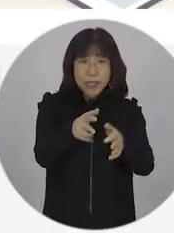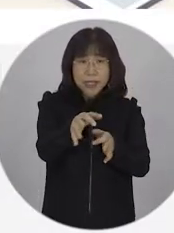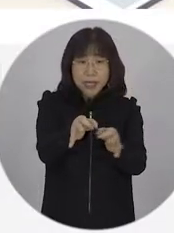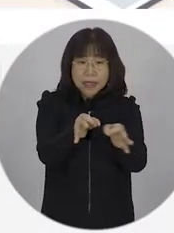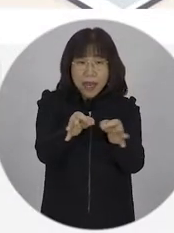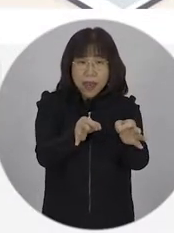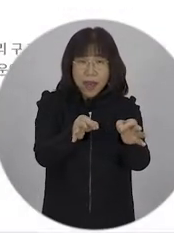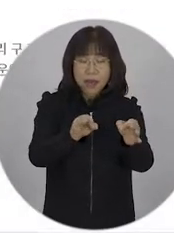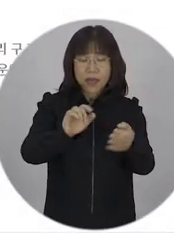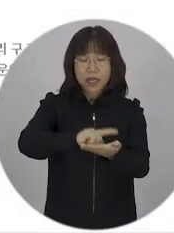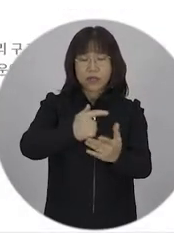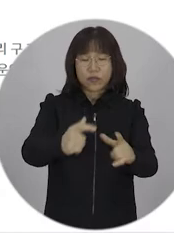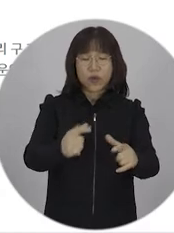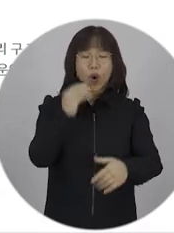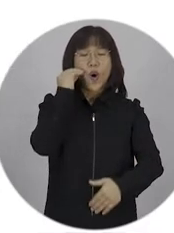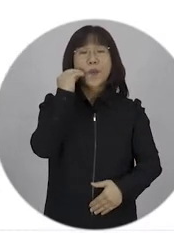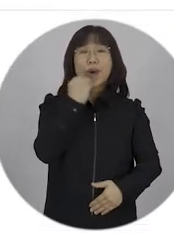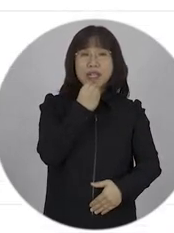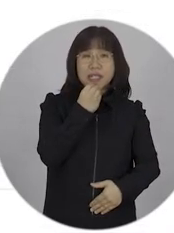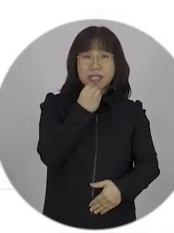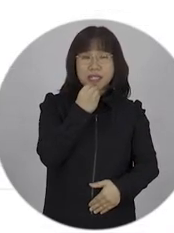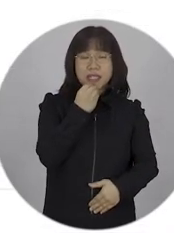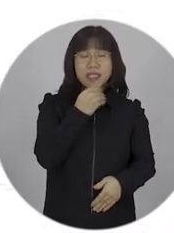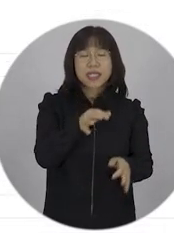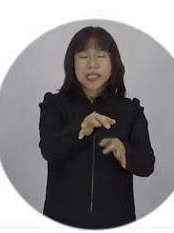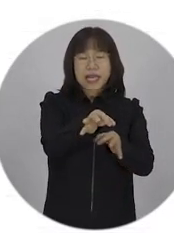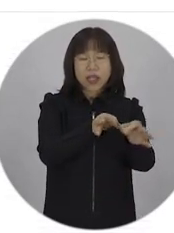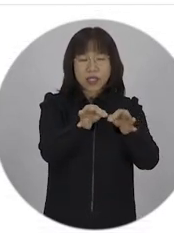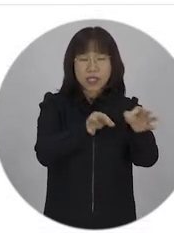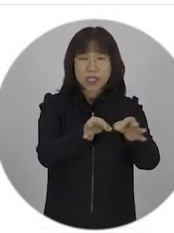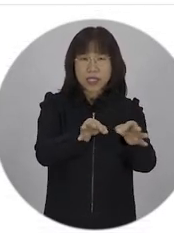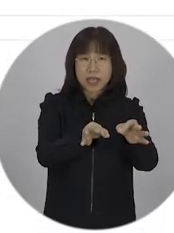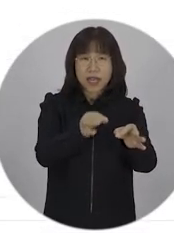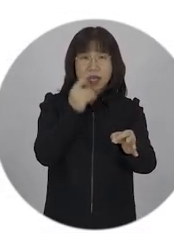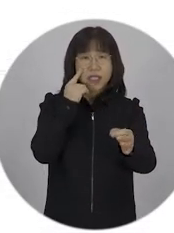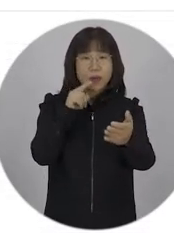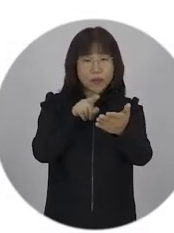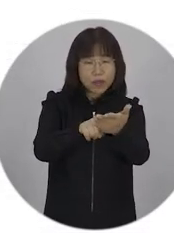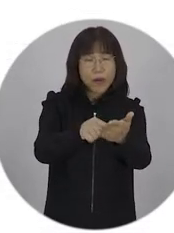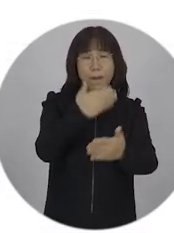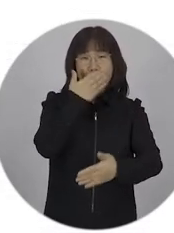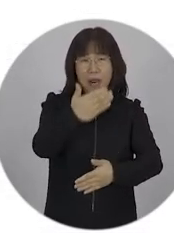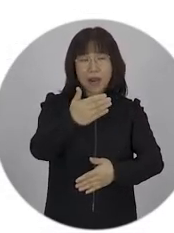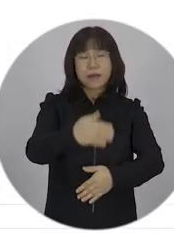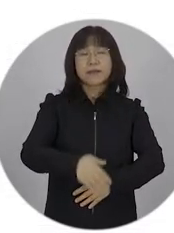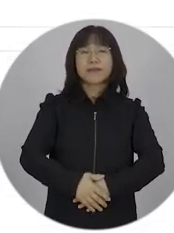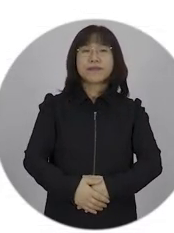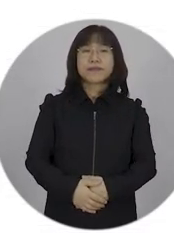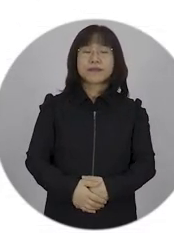Anda dapat mengakses banner pasar konkret online di situs Gangseo-gu.